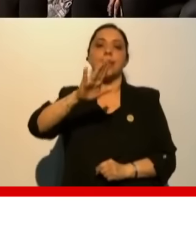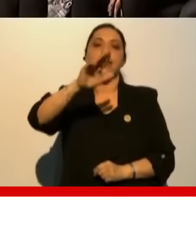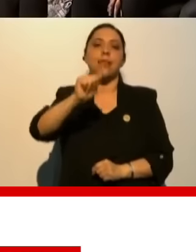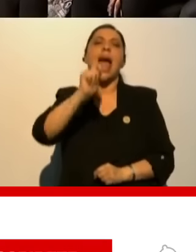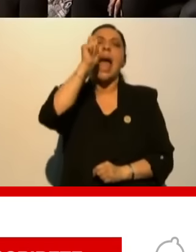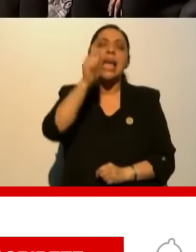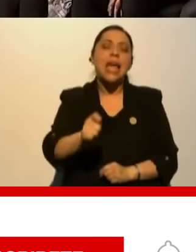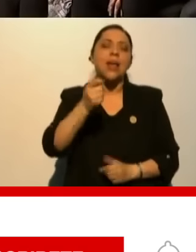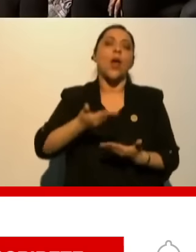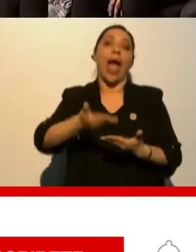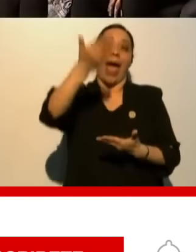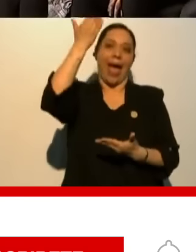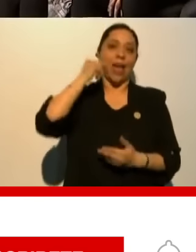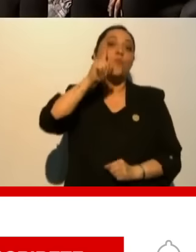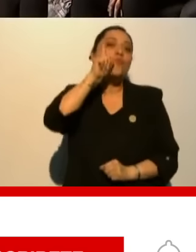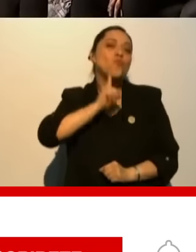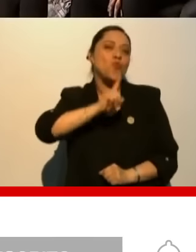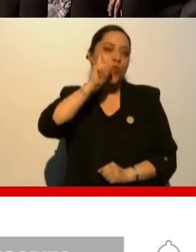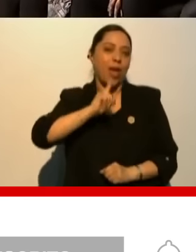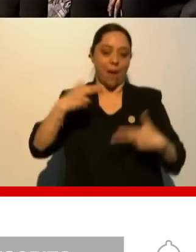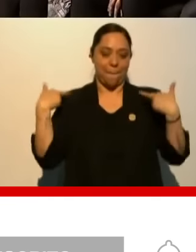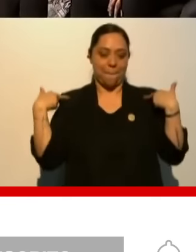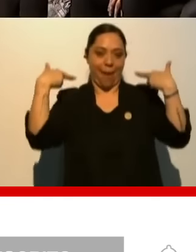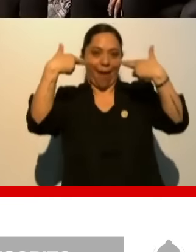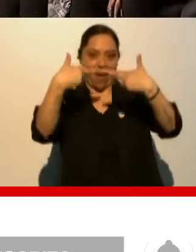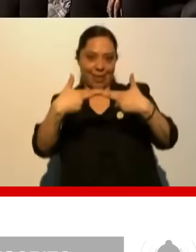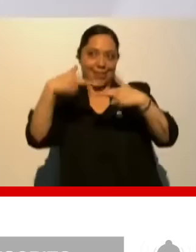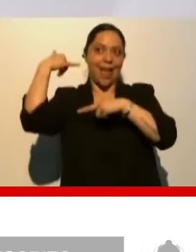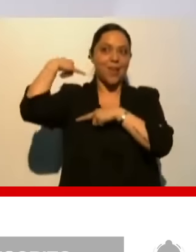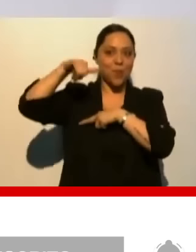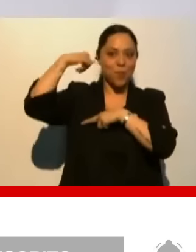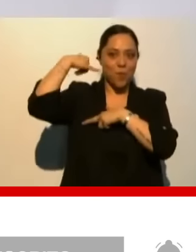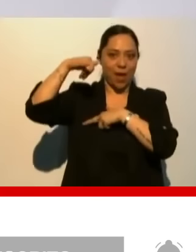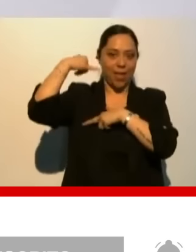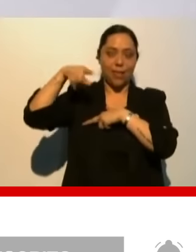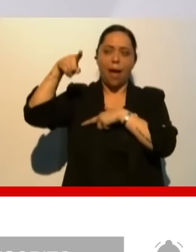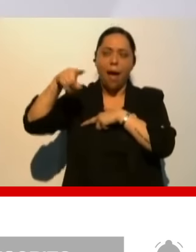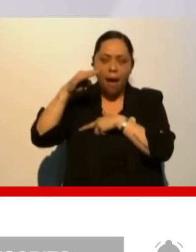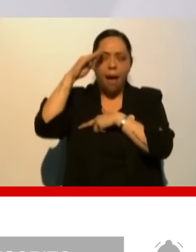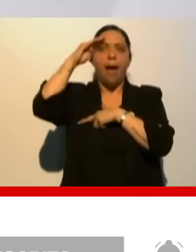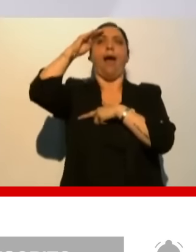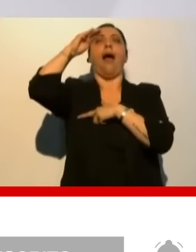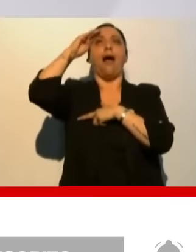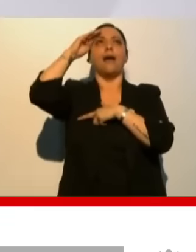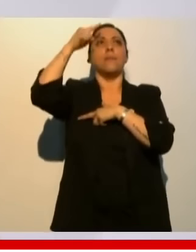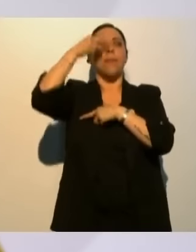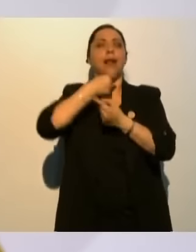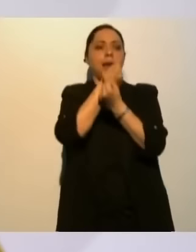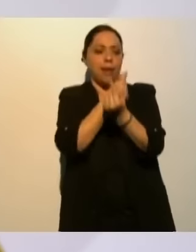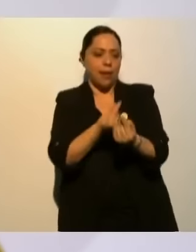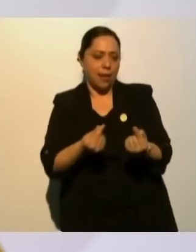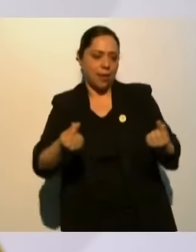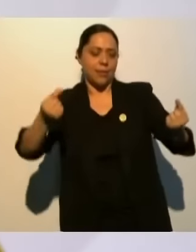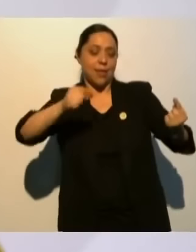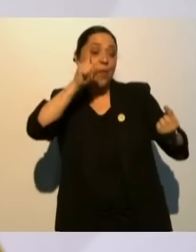yucateca que fue de las primeras que pensó en la educación para las niñas en nuestro país fue